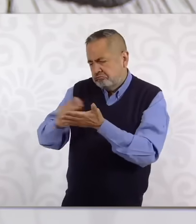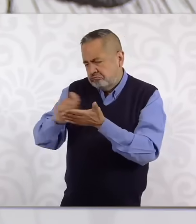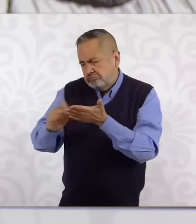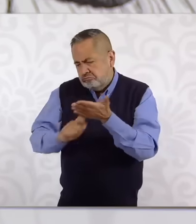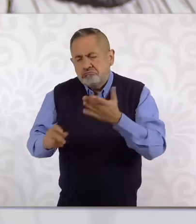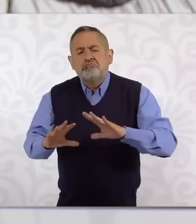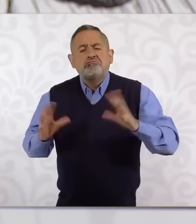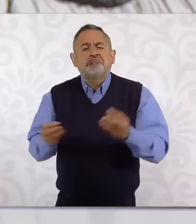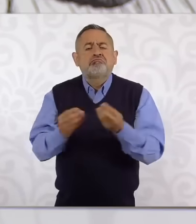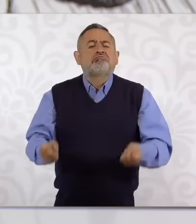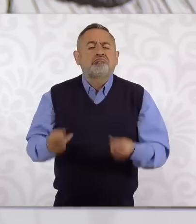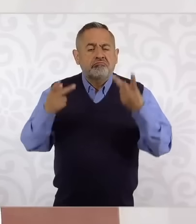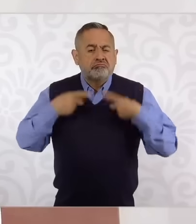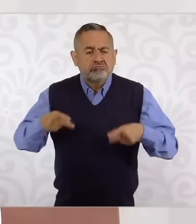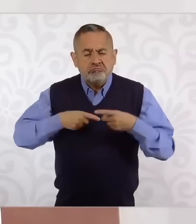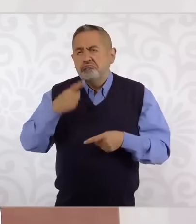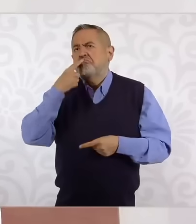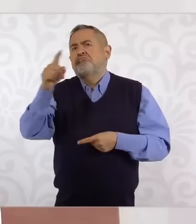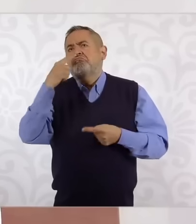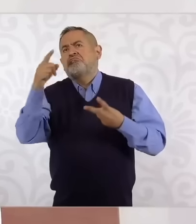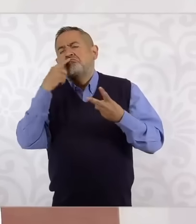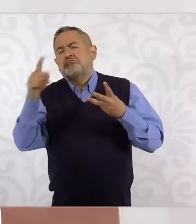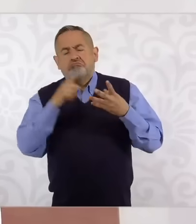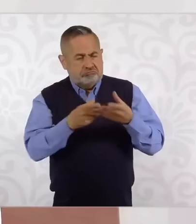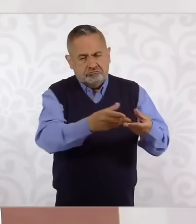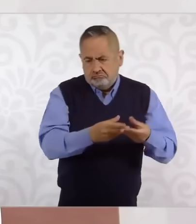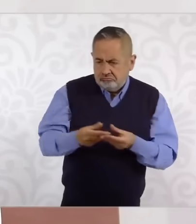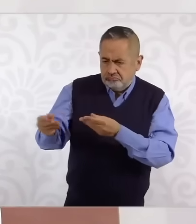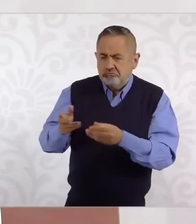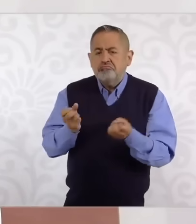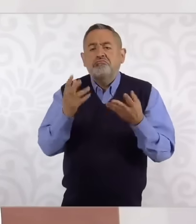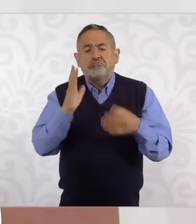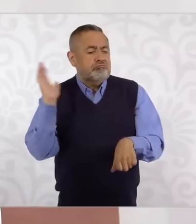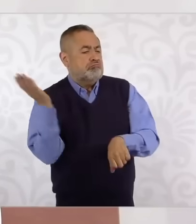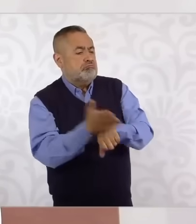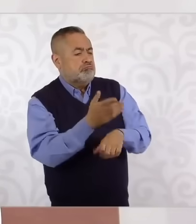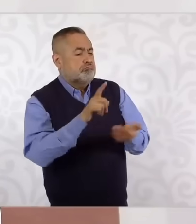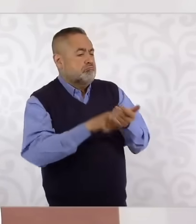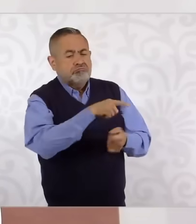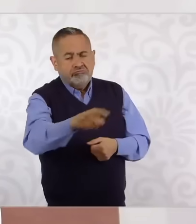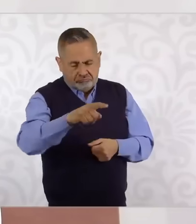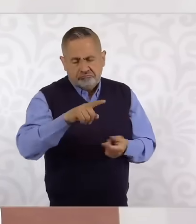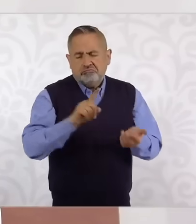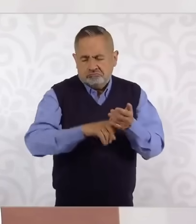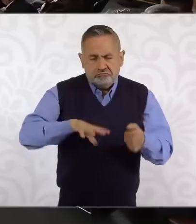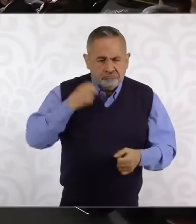el número de e personas que han sido sancionadas por un caso de acoso. Vamos, creo que hablan de,